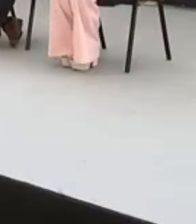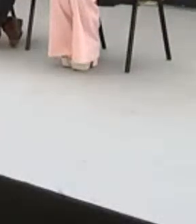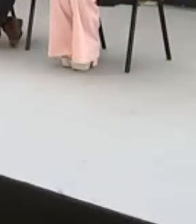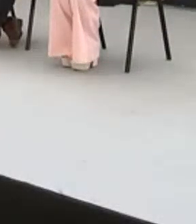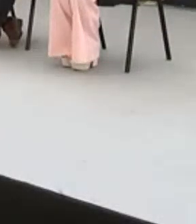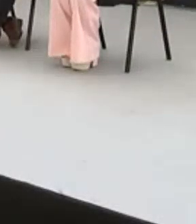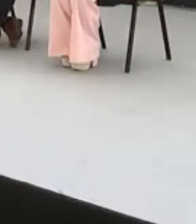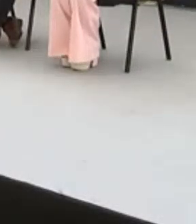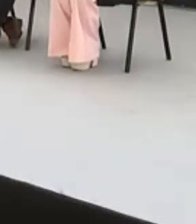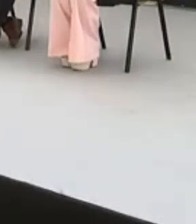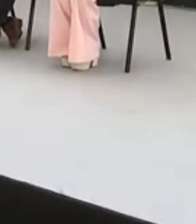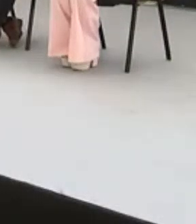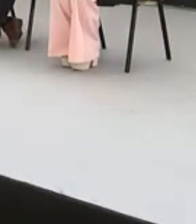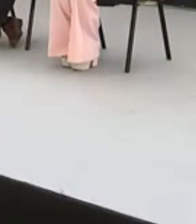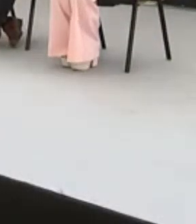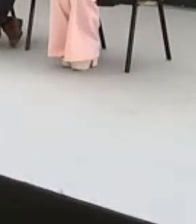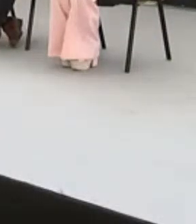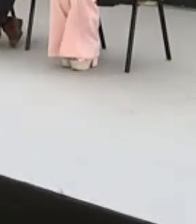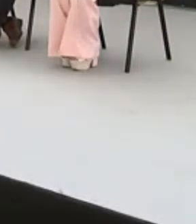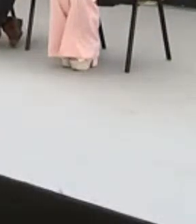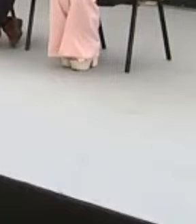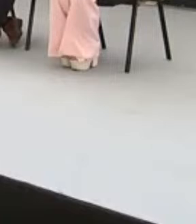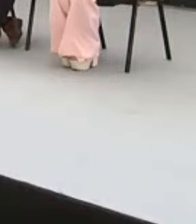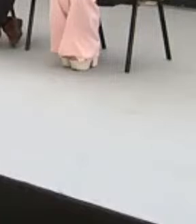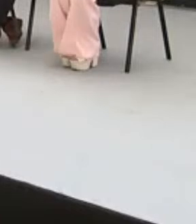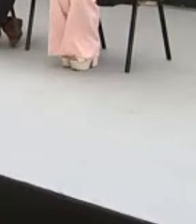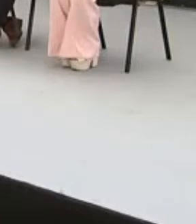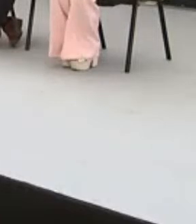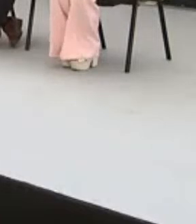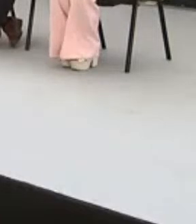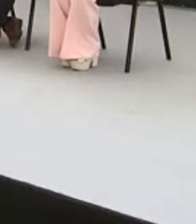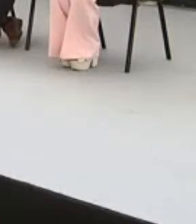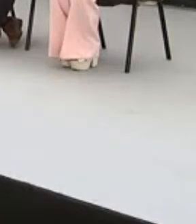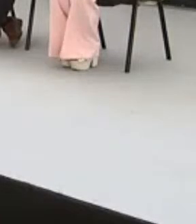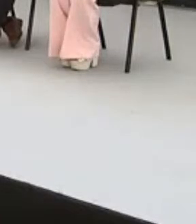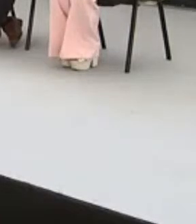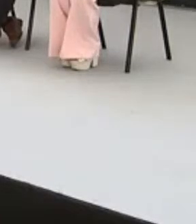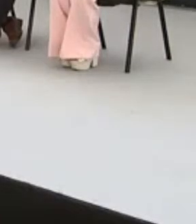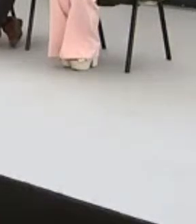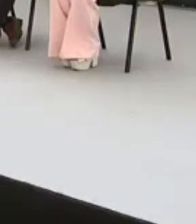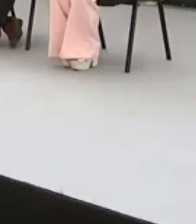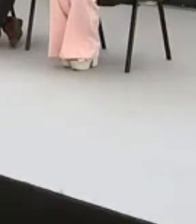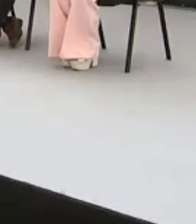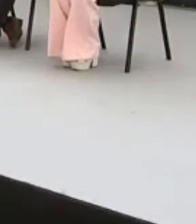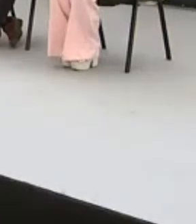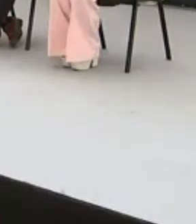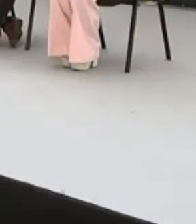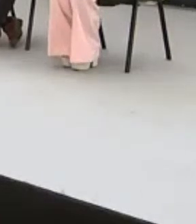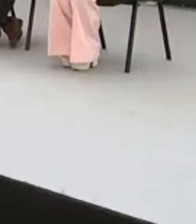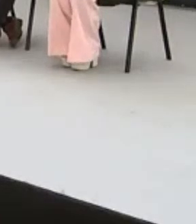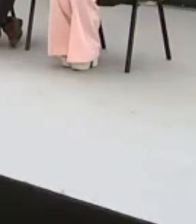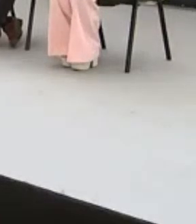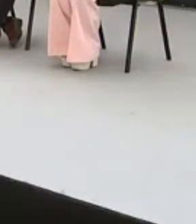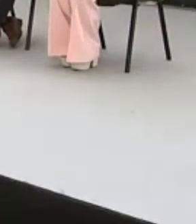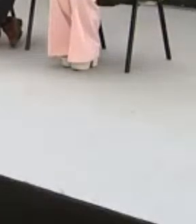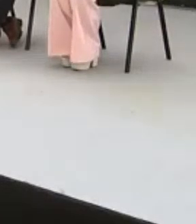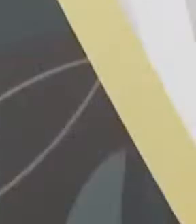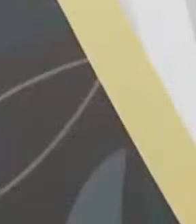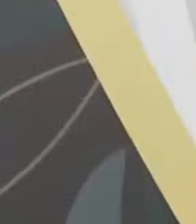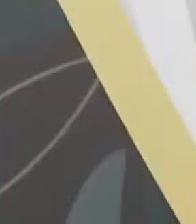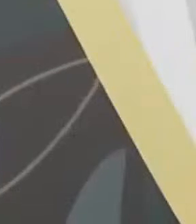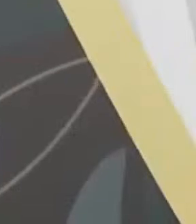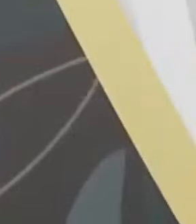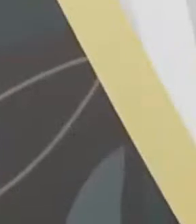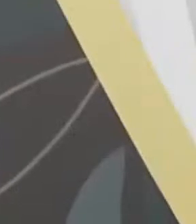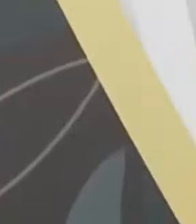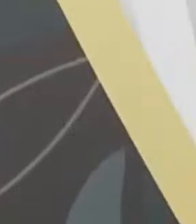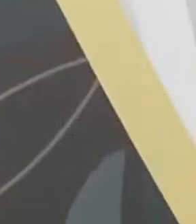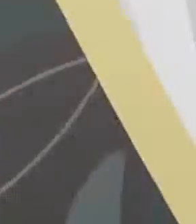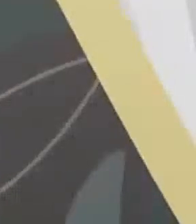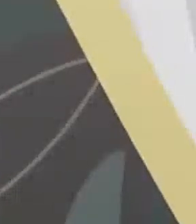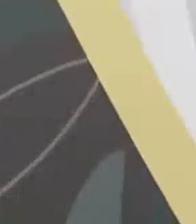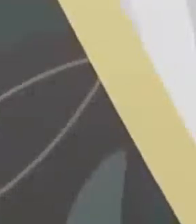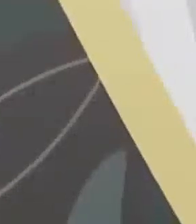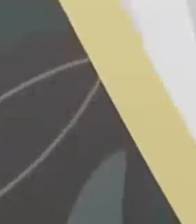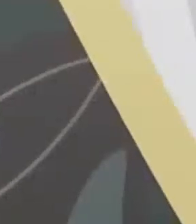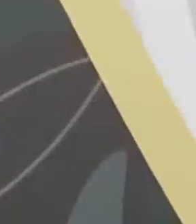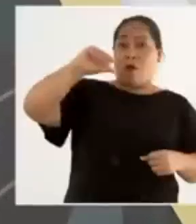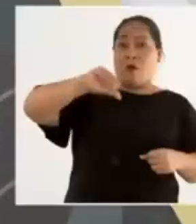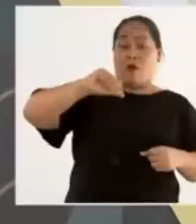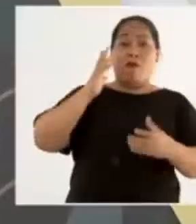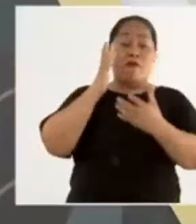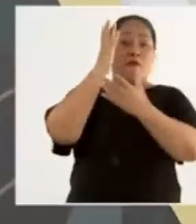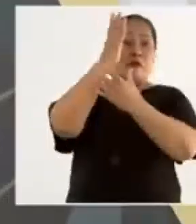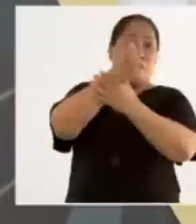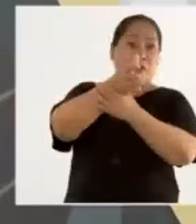a todas y a todos. Déjenme mencionar que asistimos a una inauguración de una unidad de hemodiálisis